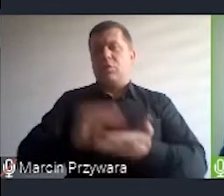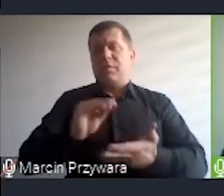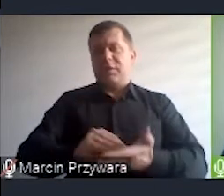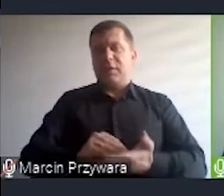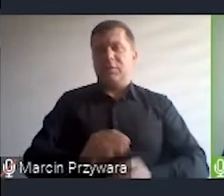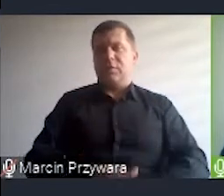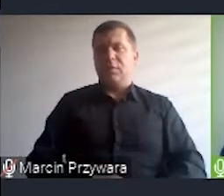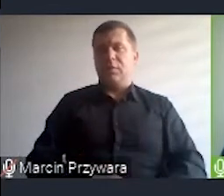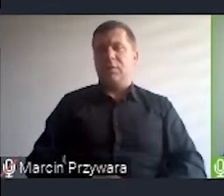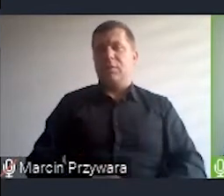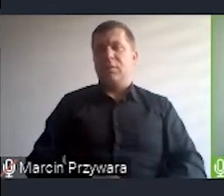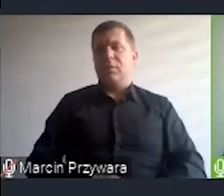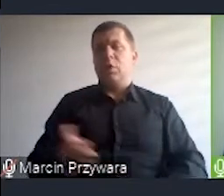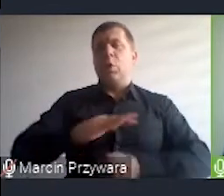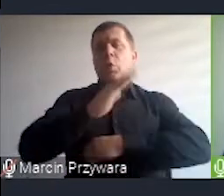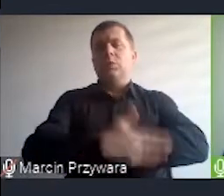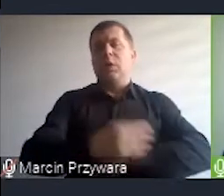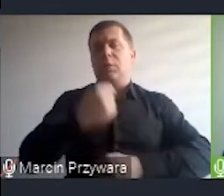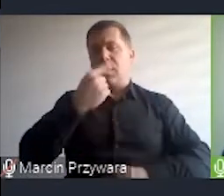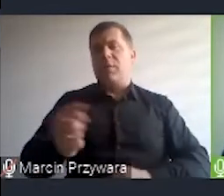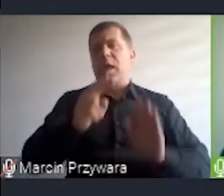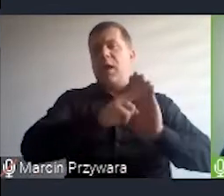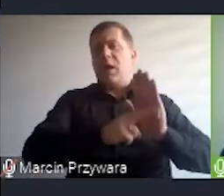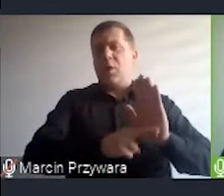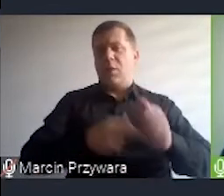Dużo o tych uzasadnieniach mówi regulamin konkursu i myślę, że to nim się trzeba kierować,